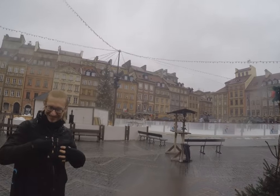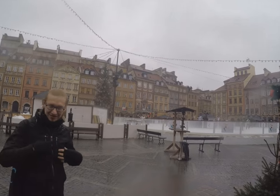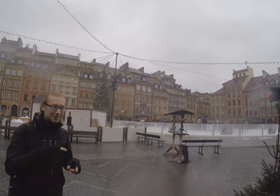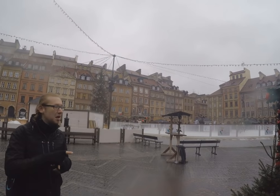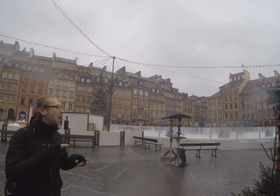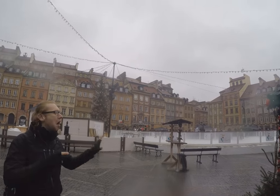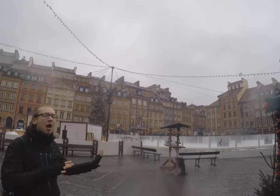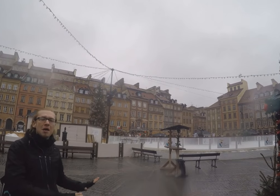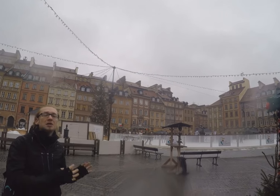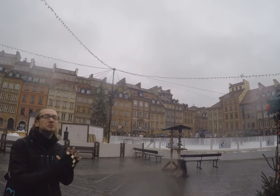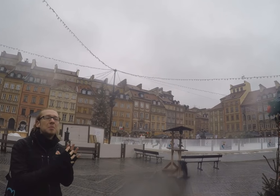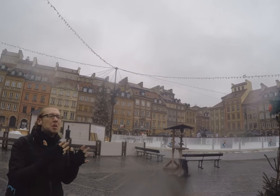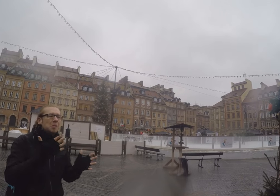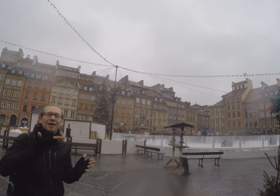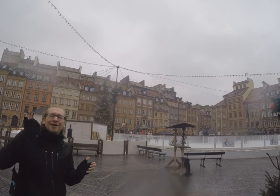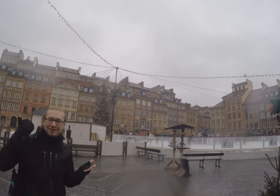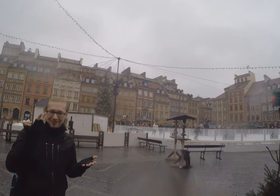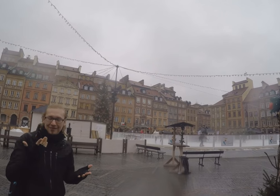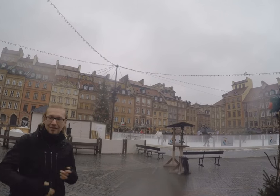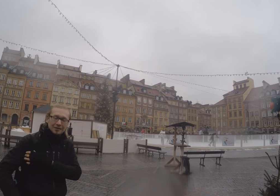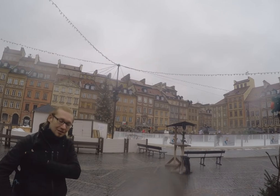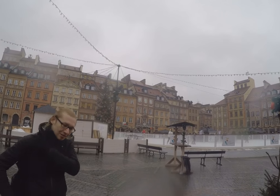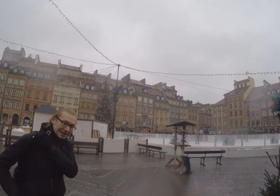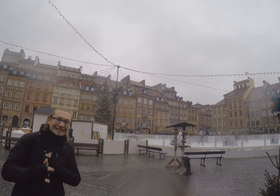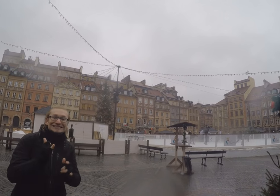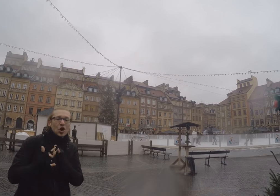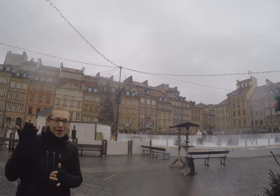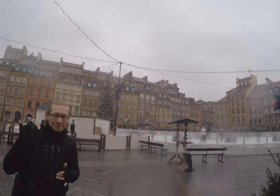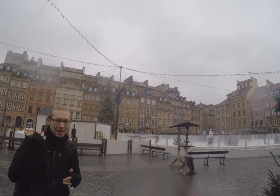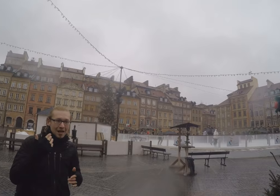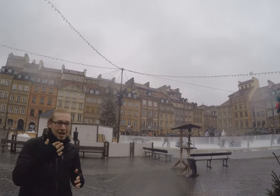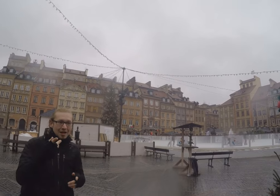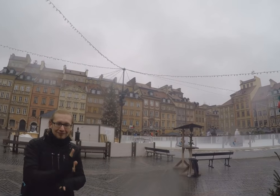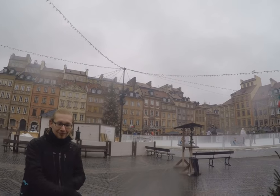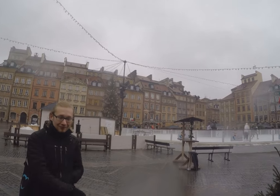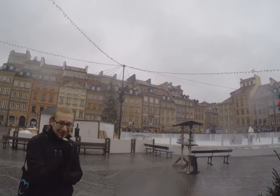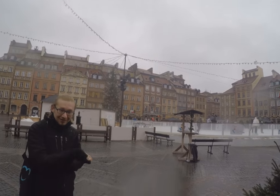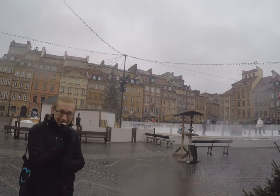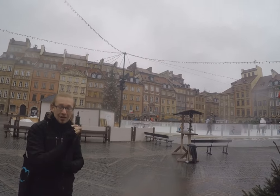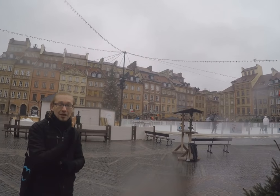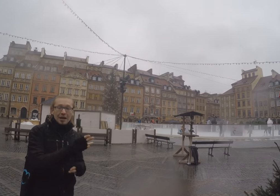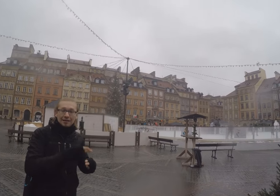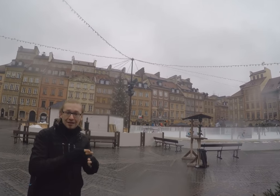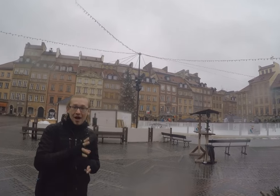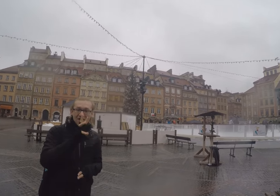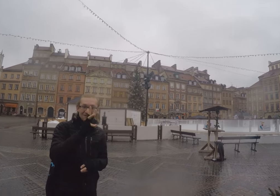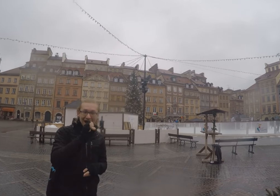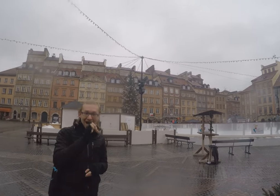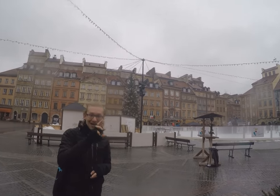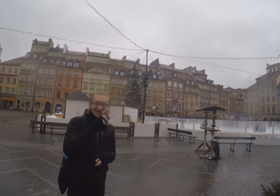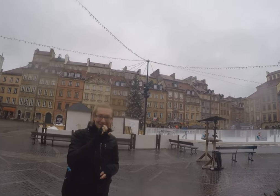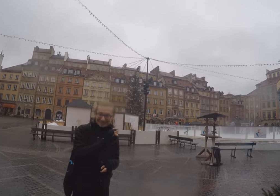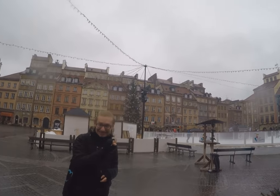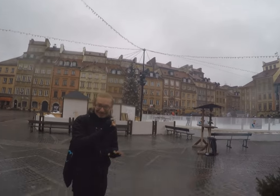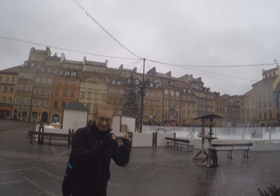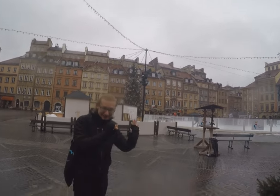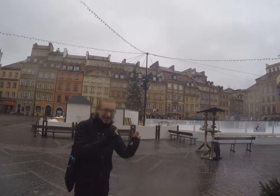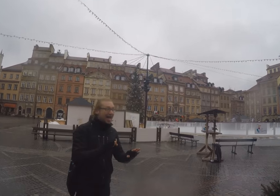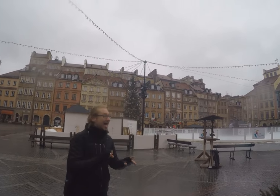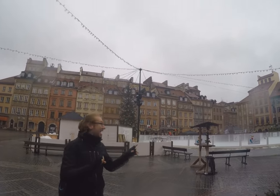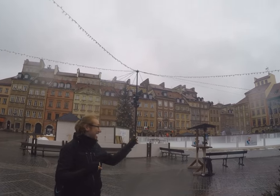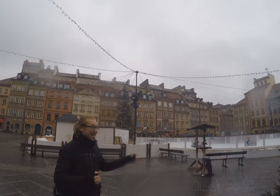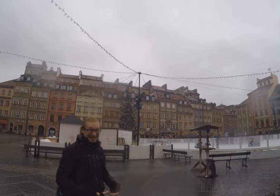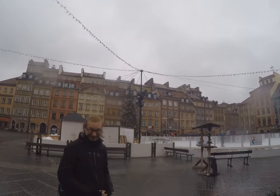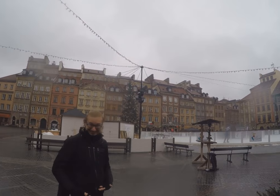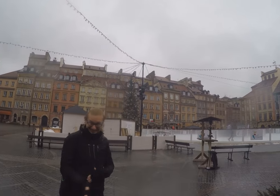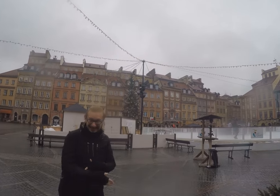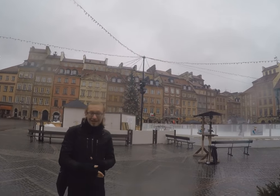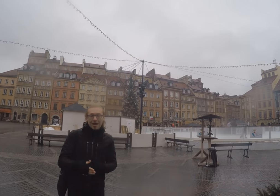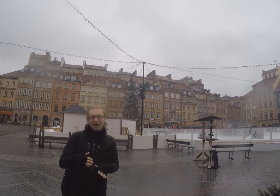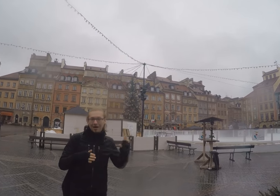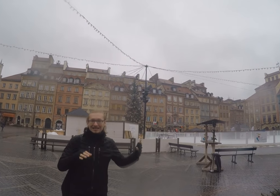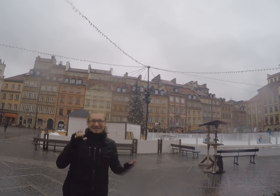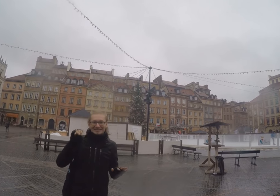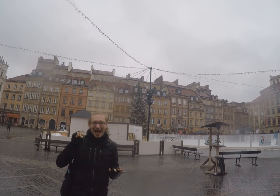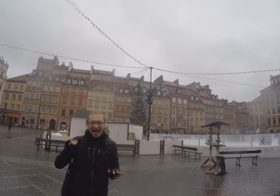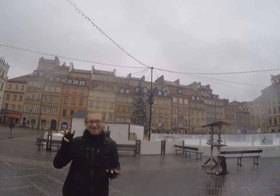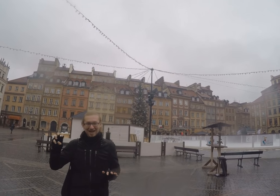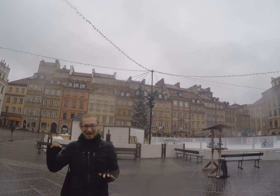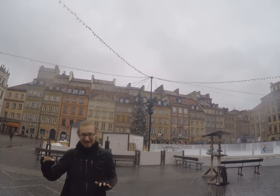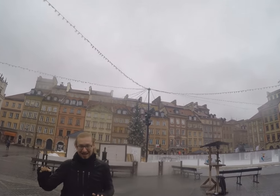Da ist ein Zusammenhang! Der alten Legende nach traf ein dänischer Fischer namens WARS eine polnische Meerjungfrau namens ZAWA.